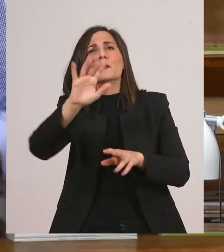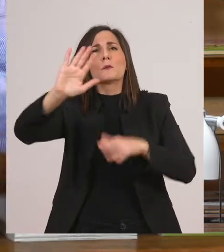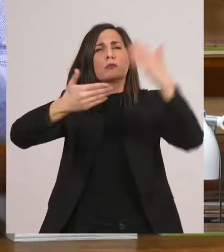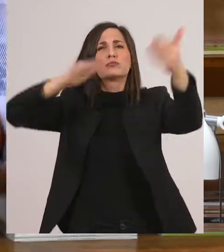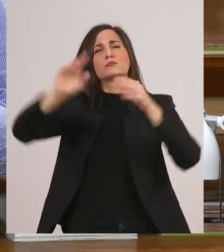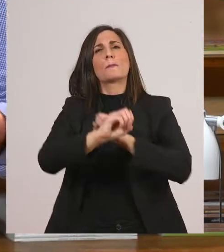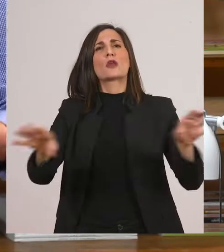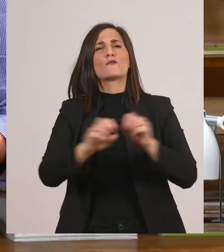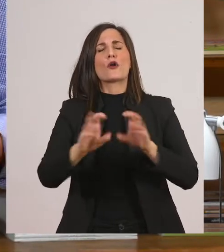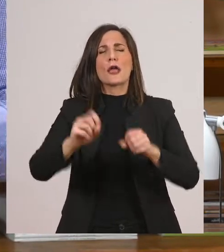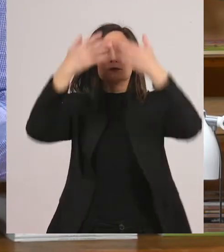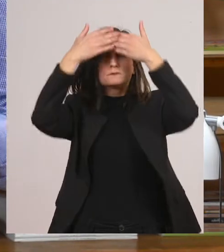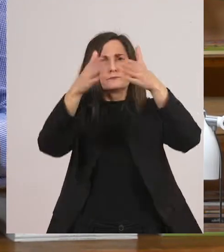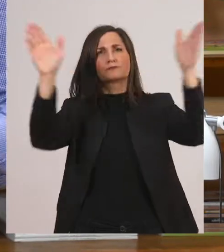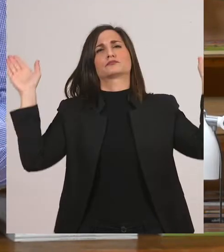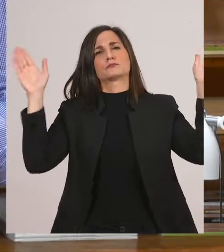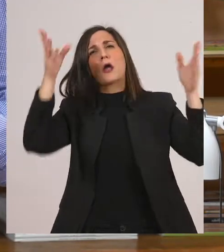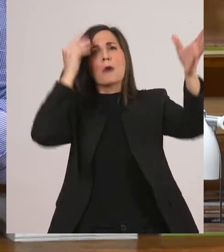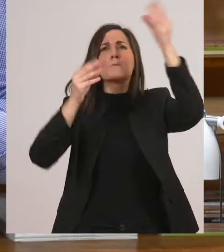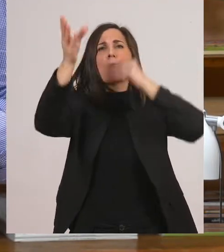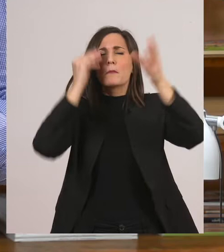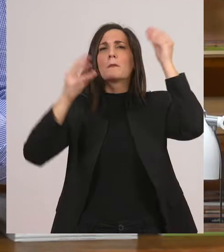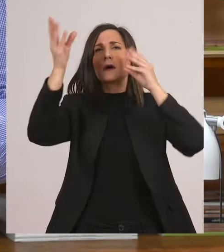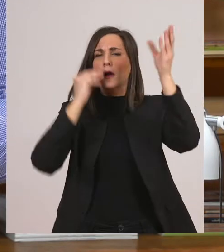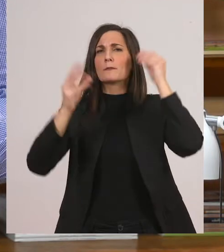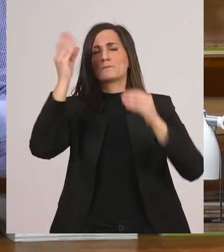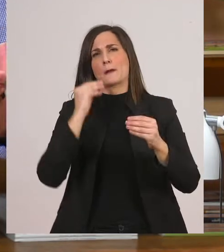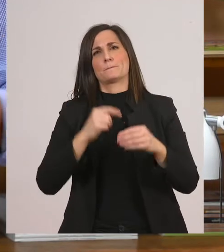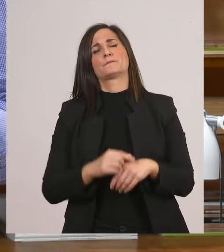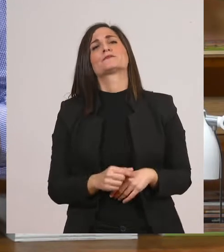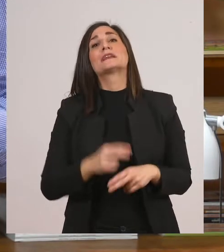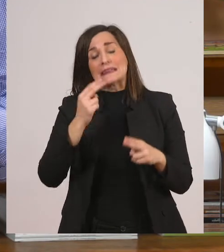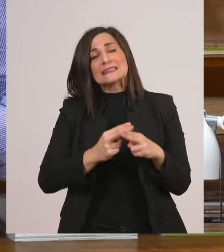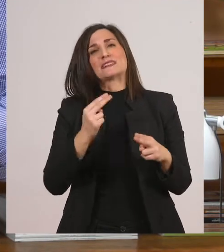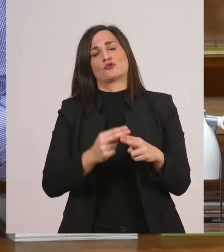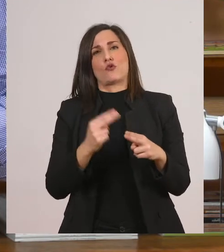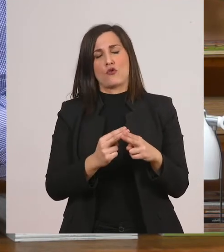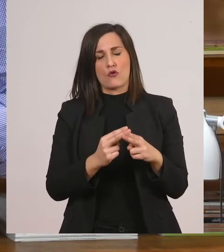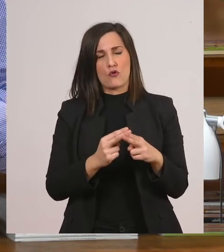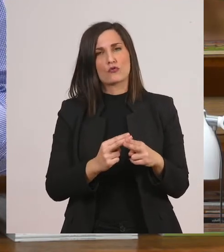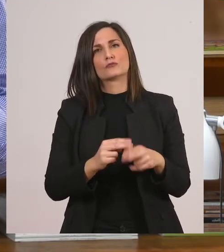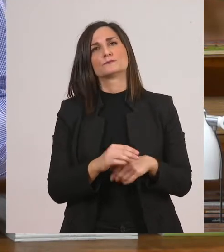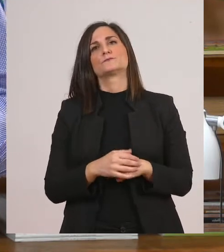ειδικά όταν το 'χουμε σαν εργασία για το σπίτι και έχουμε πρόσβαση στον υπολογιστή, να μαζεύουμε πάρα πολύ υλικό από το διαδίκτυο.